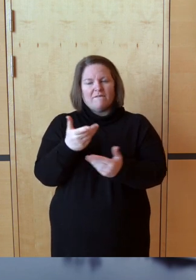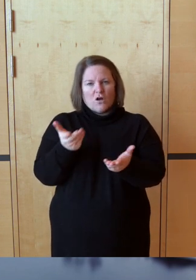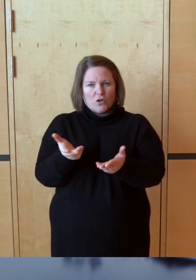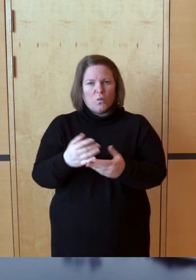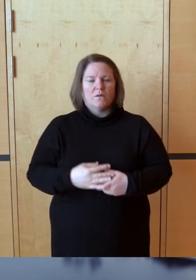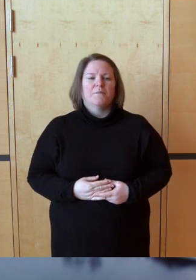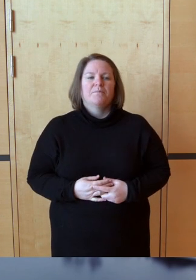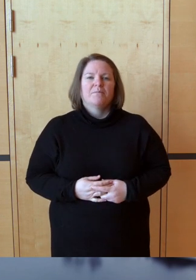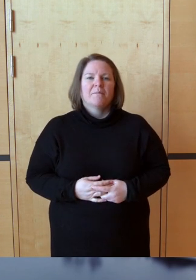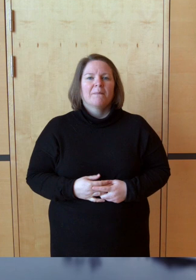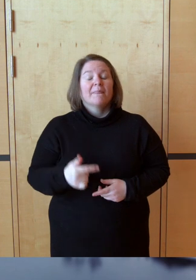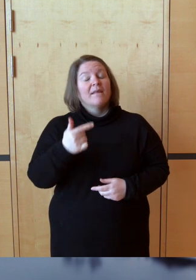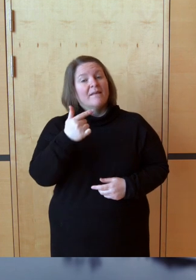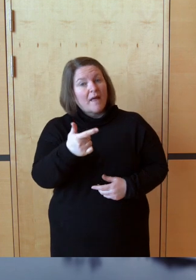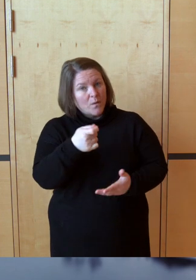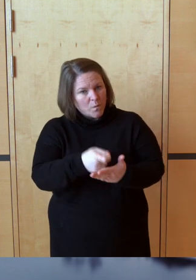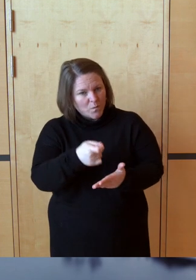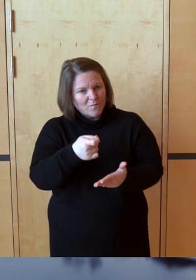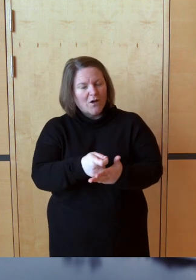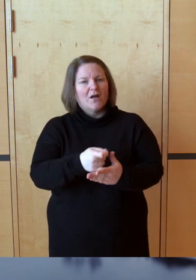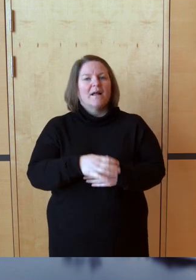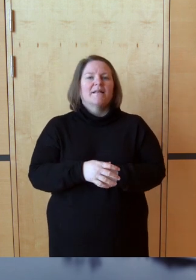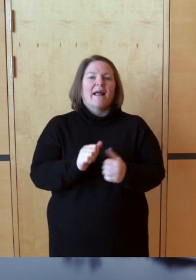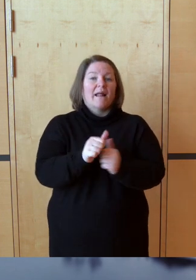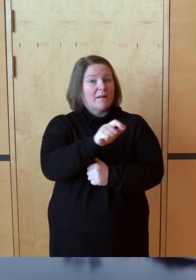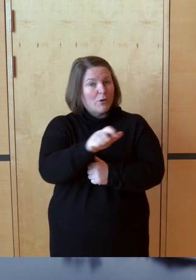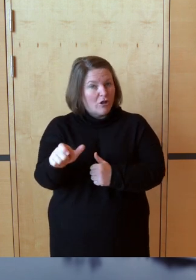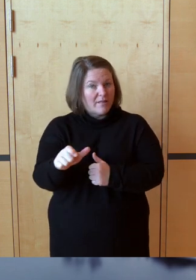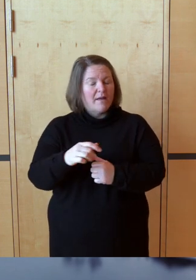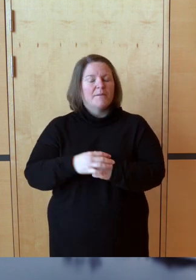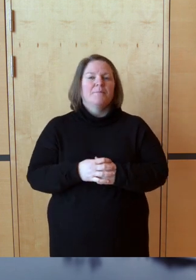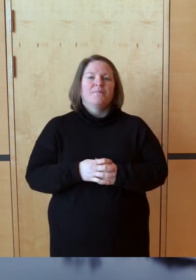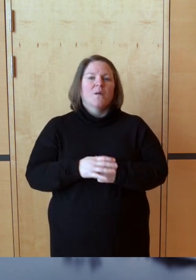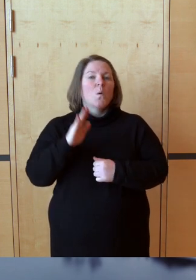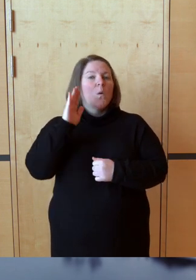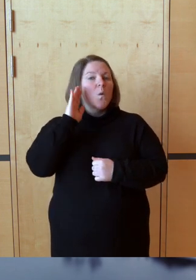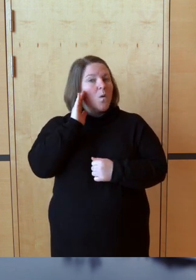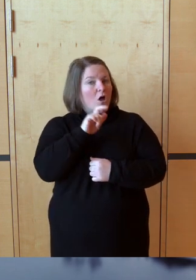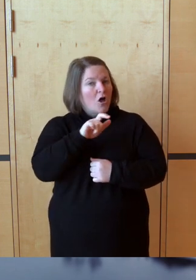Tack för Rådet ordförande ledamöter Åhörare